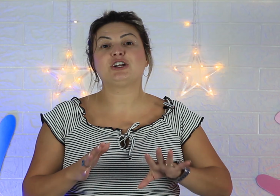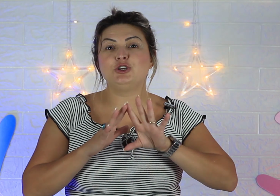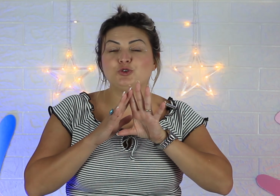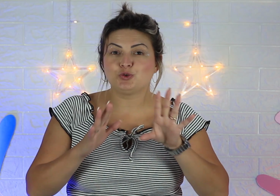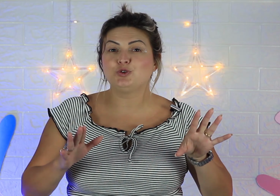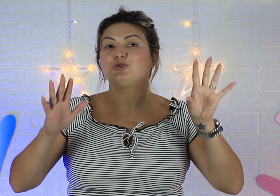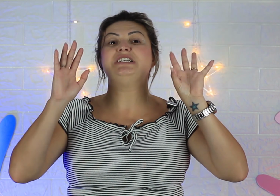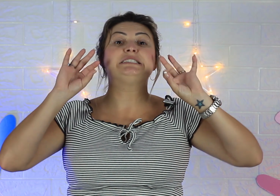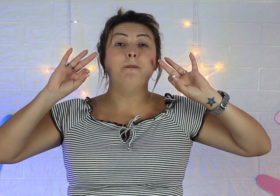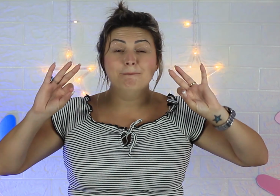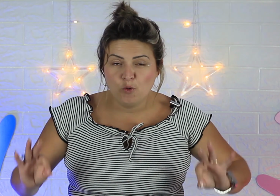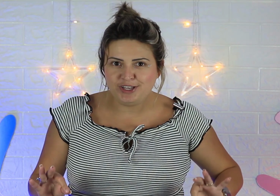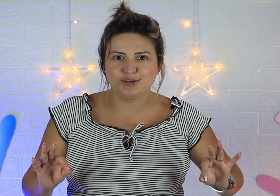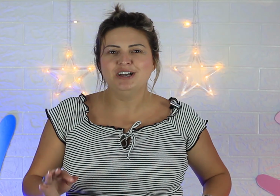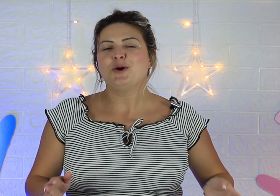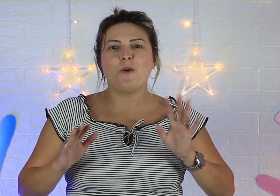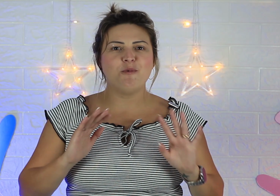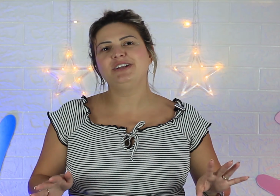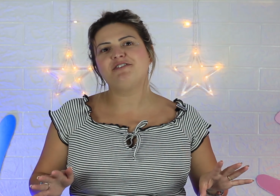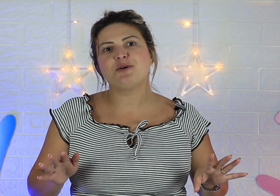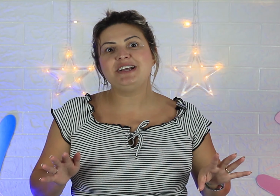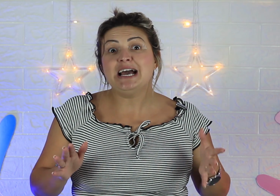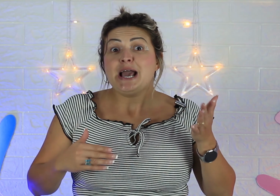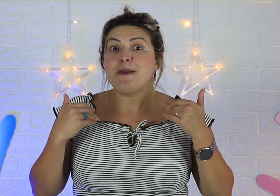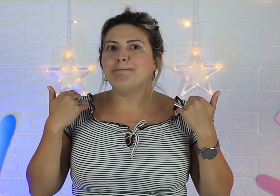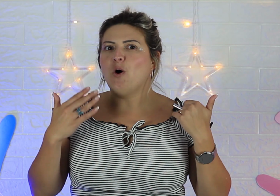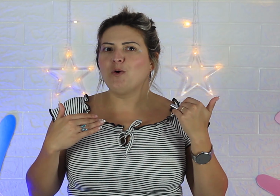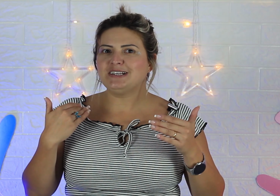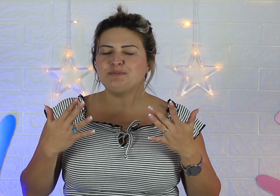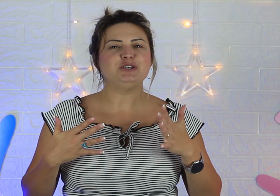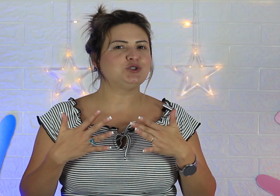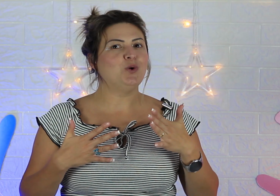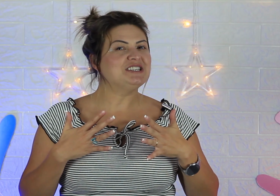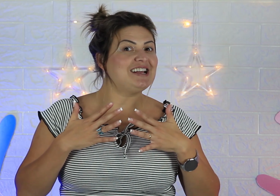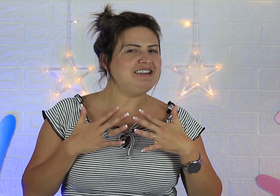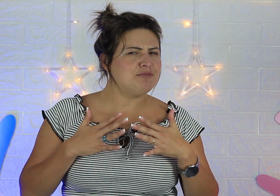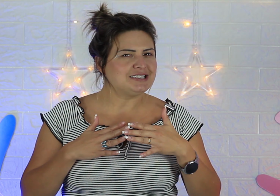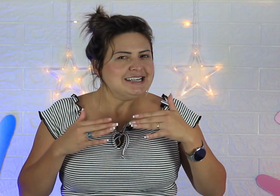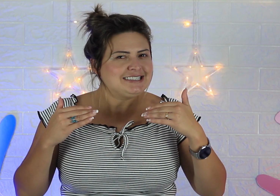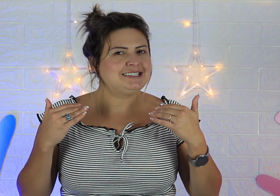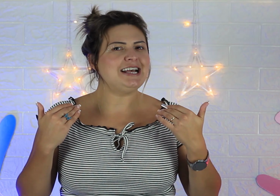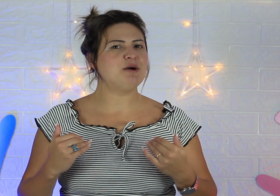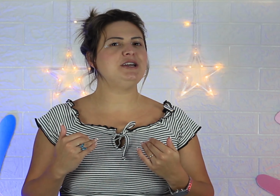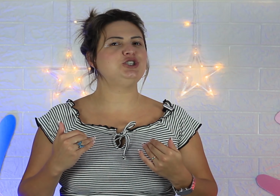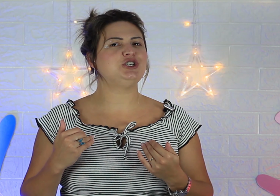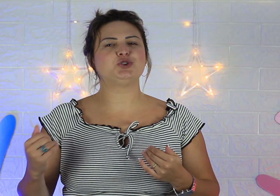de complementar que os surdos utilizam muito com muita frequência e poucas as ruas da libras sabem